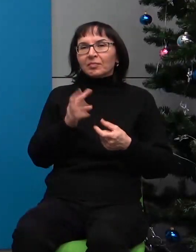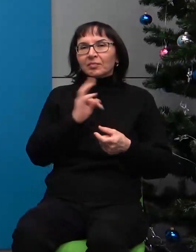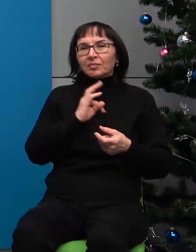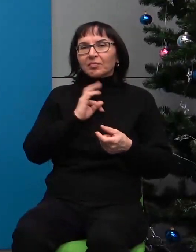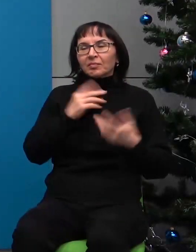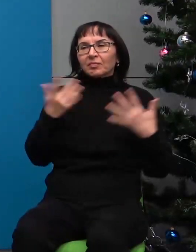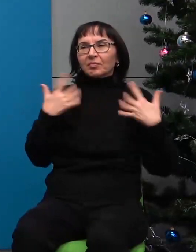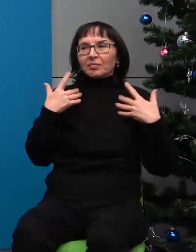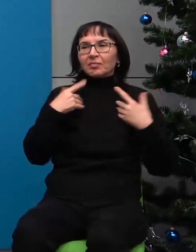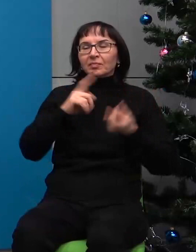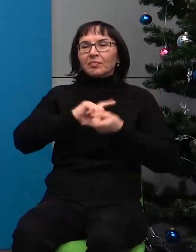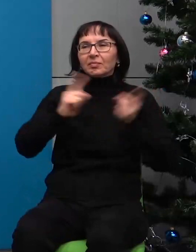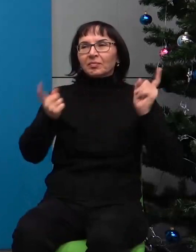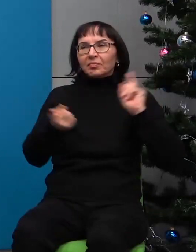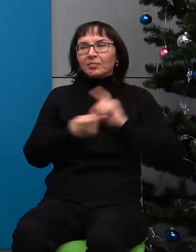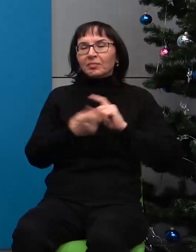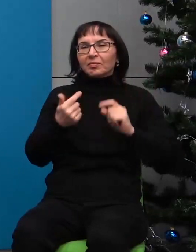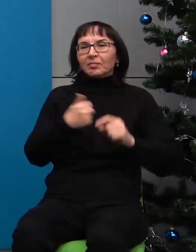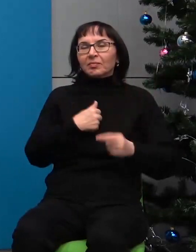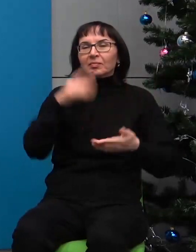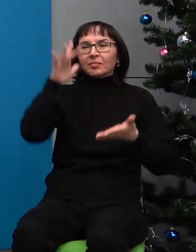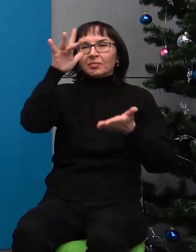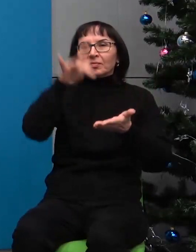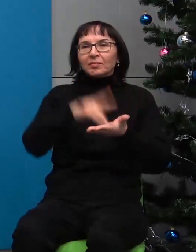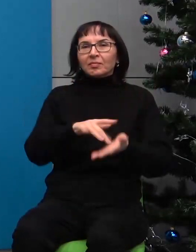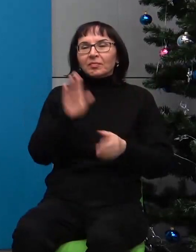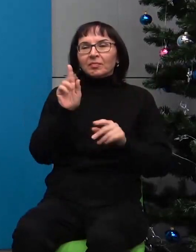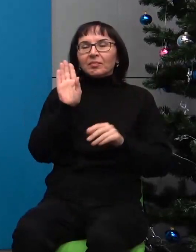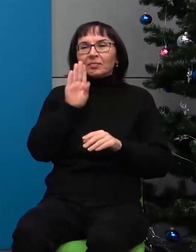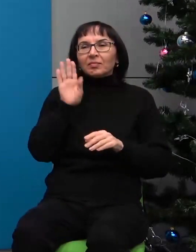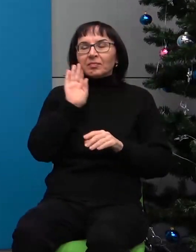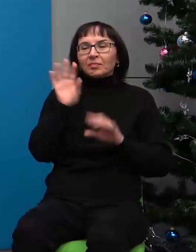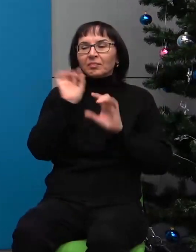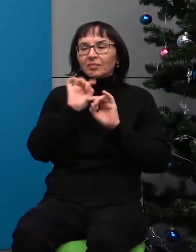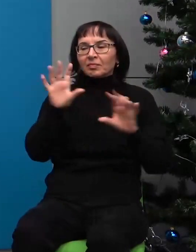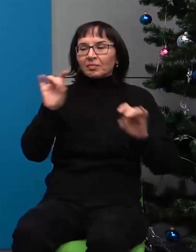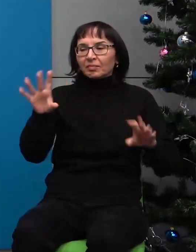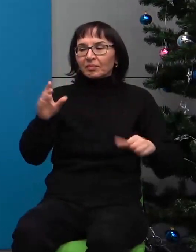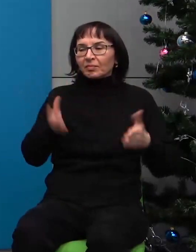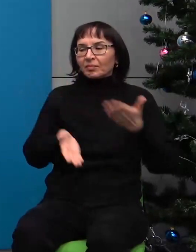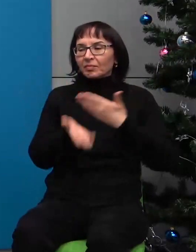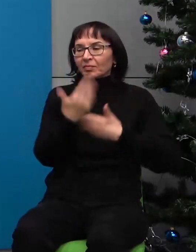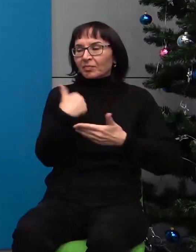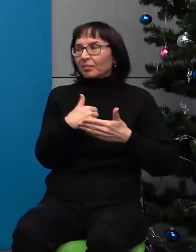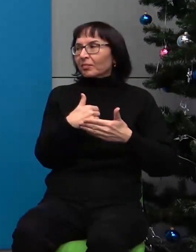Ja tam pojechałem i tak jak ten mój profesor, wszedłem do tego archiwum, to było dokładnie na Uniwersytecie Stanford,